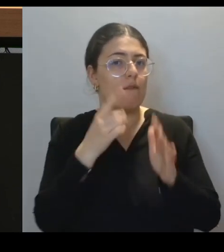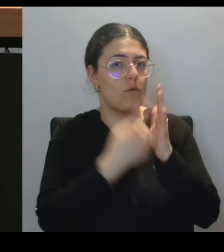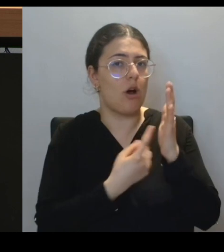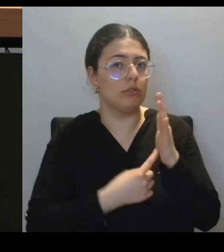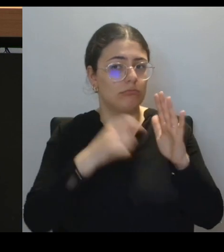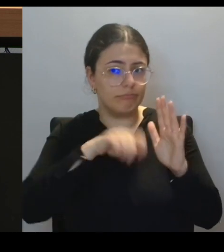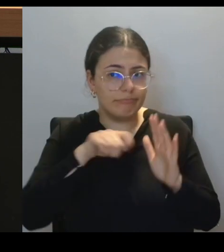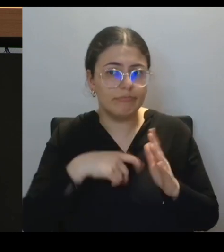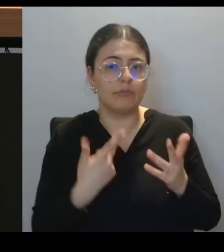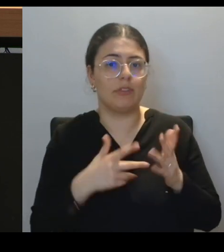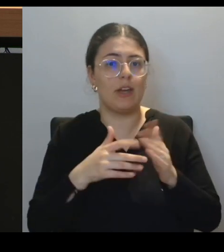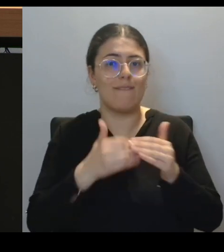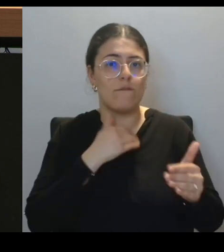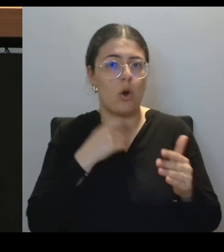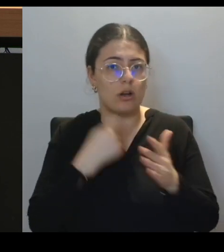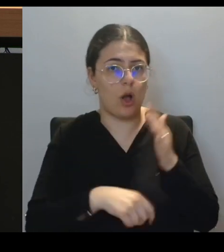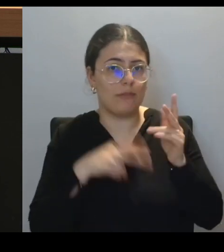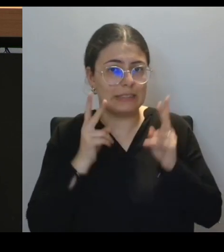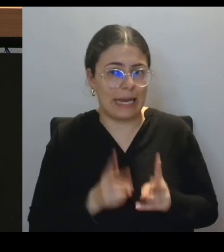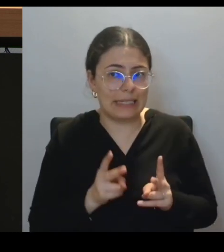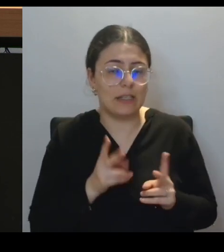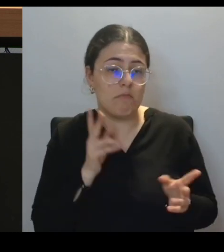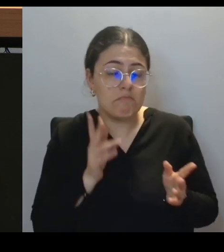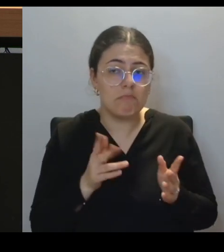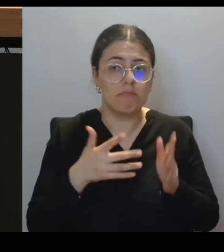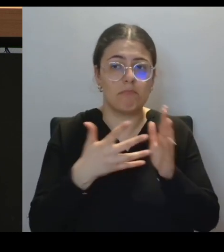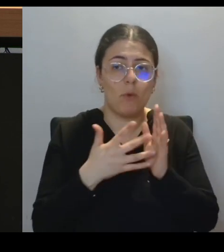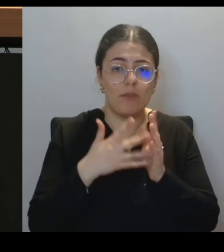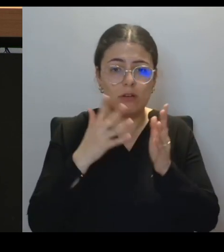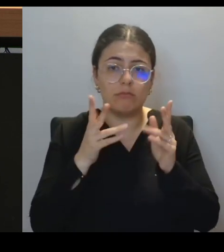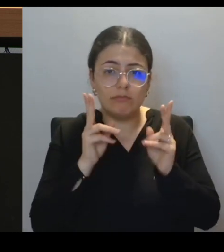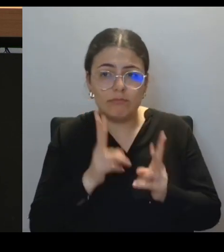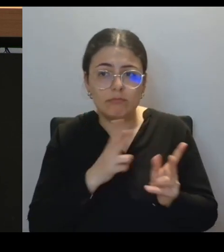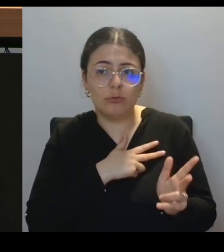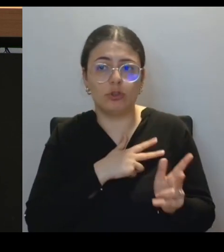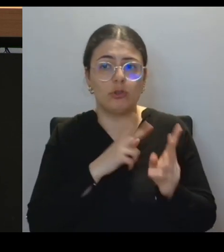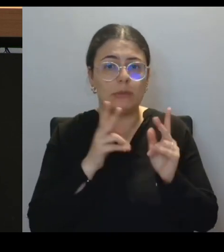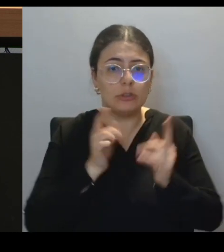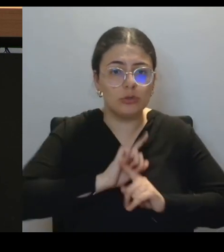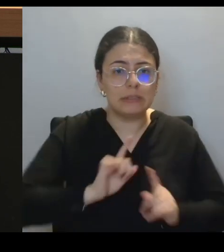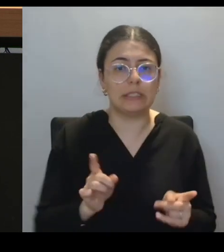Wohnungsgesellschaft oder Genossenschaft geschaffen werden kann. Sie loten aus, welche